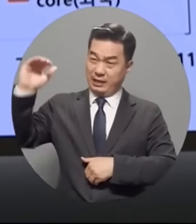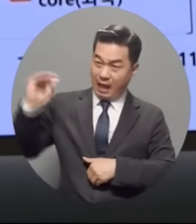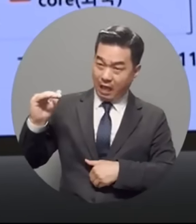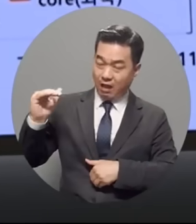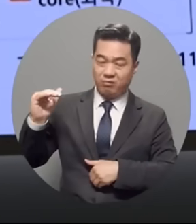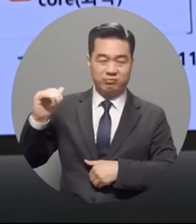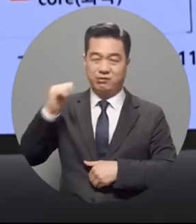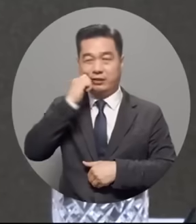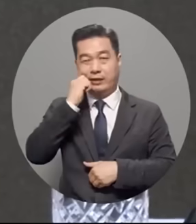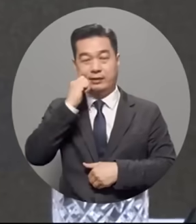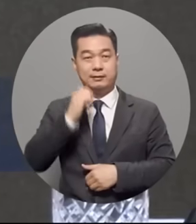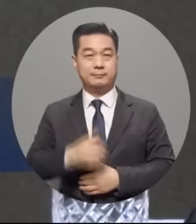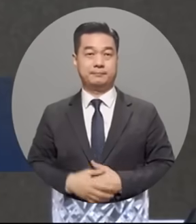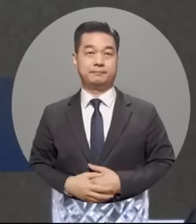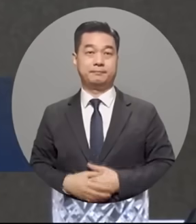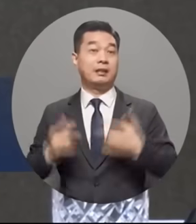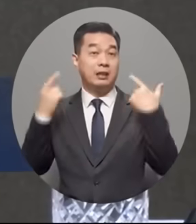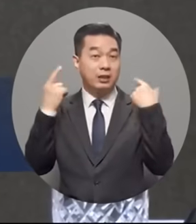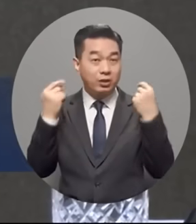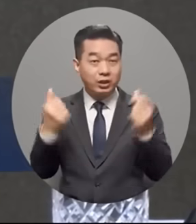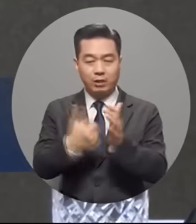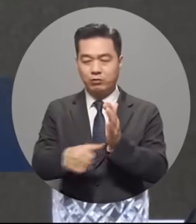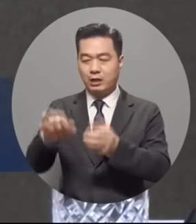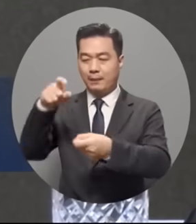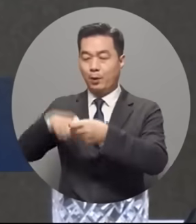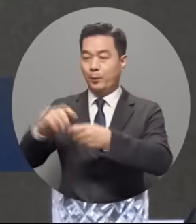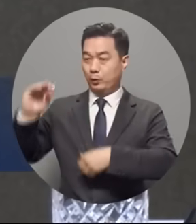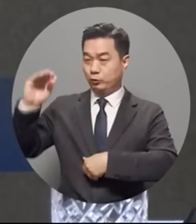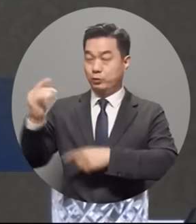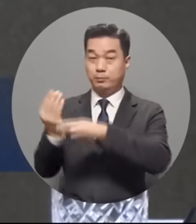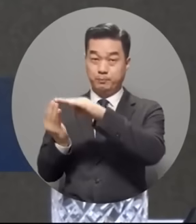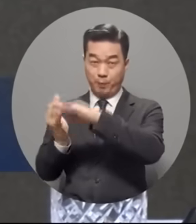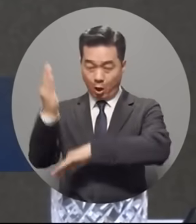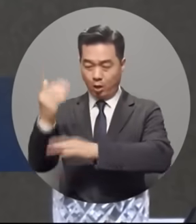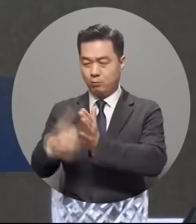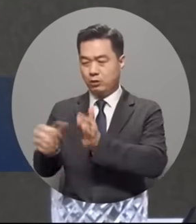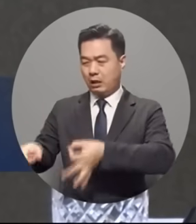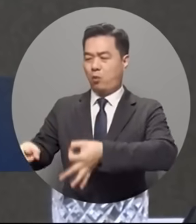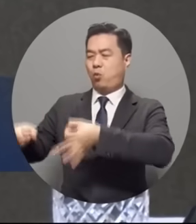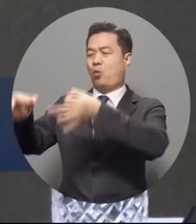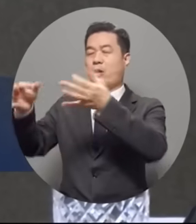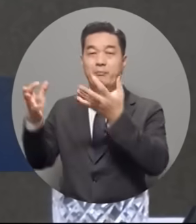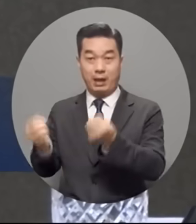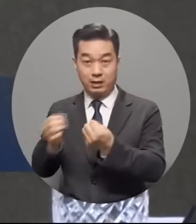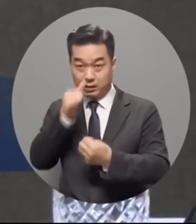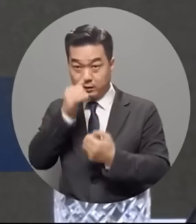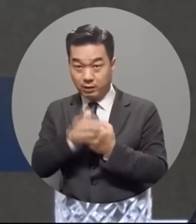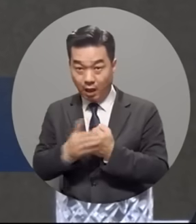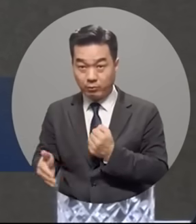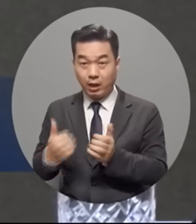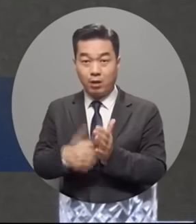떨어지긴 어려워 보여 금리를 쉽게 내리기도 힘듭니다. 여전히 물가 목표 수준을 크게 웃도는 물가 오름세가 지속되고 있어,